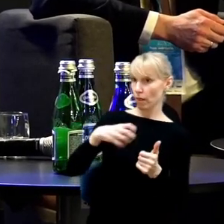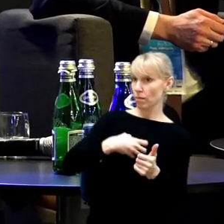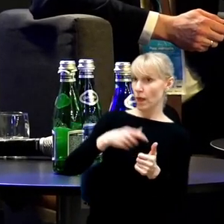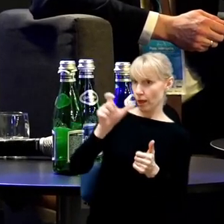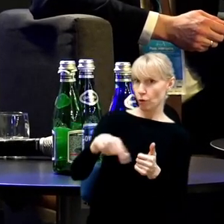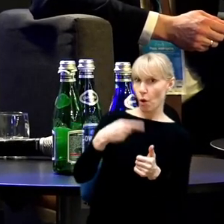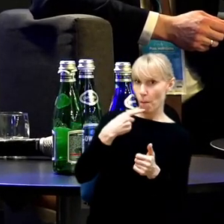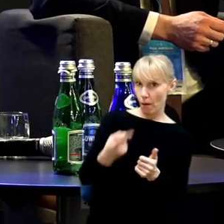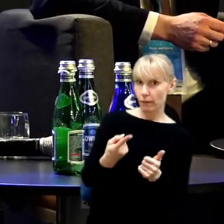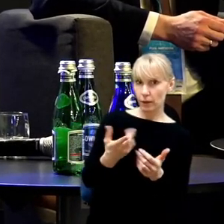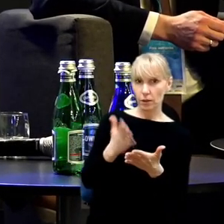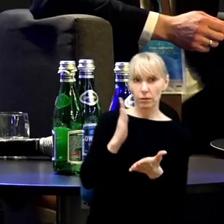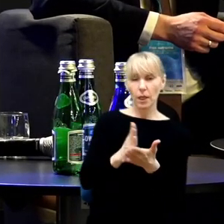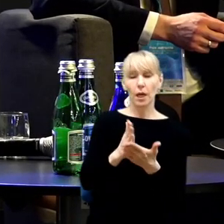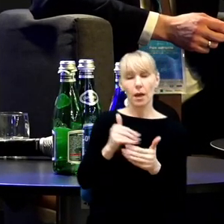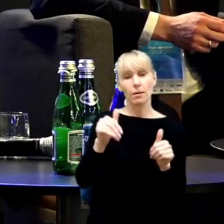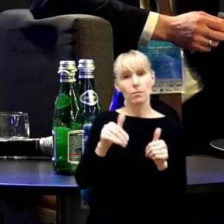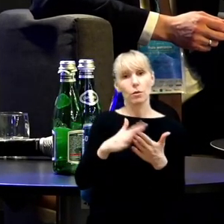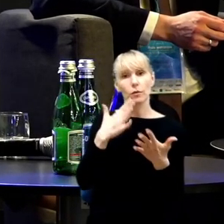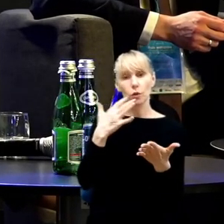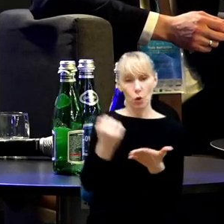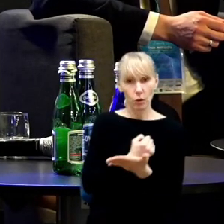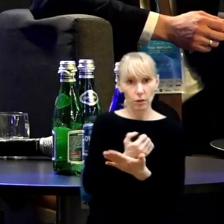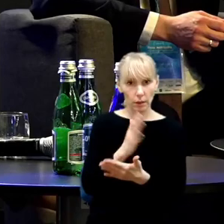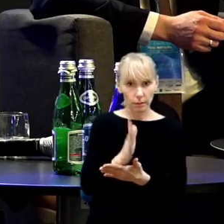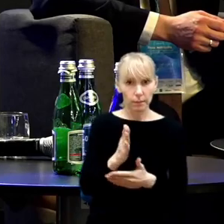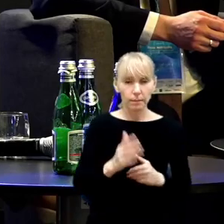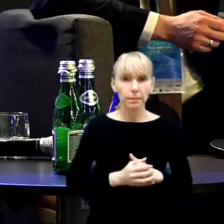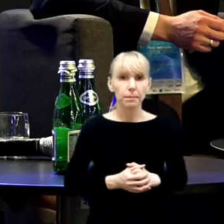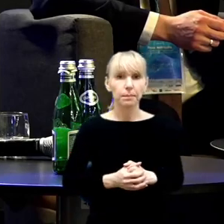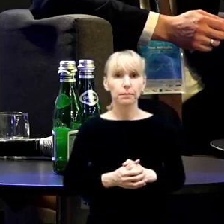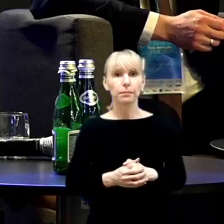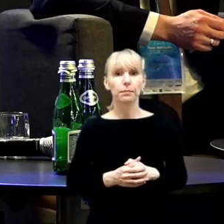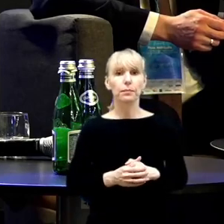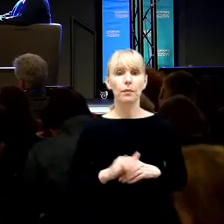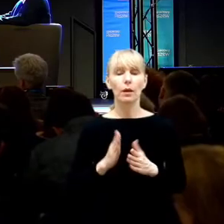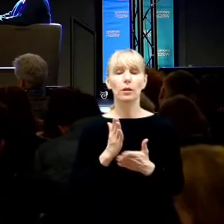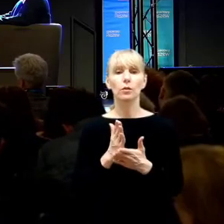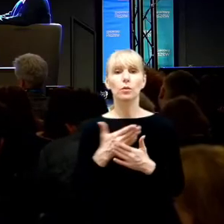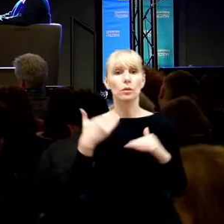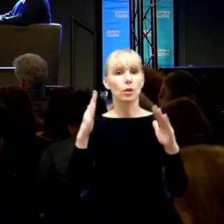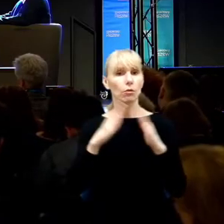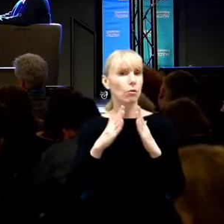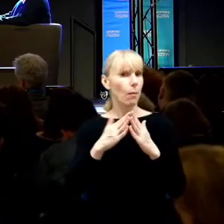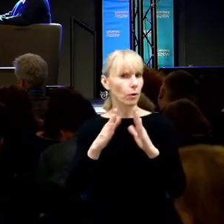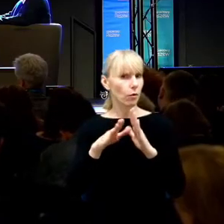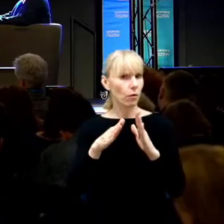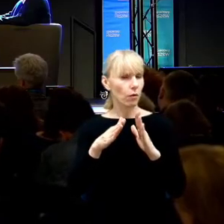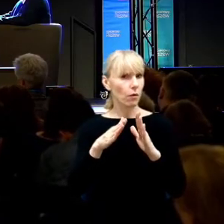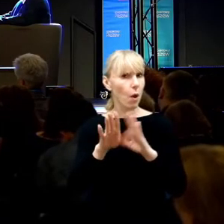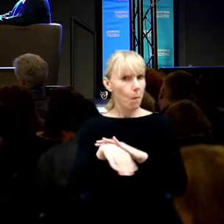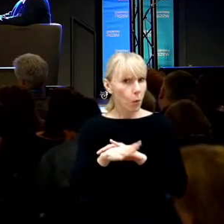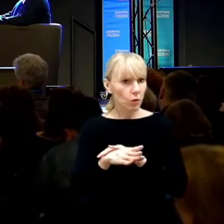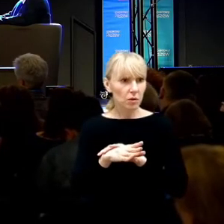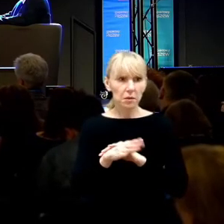I z takich budynków pustosanów nie mamy więcej, może jeden jeszcze,